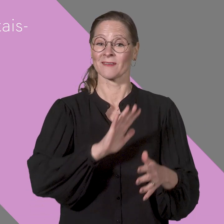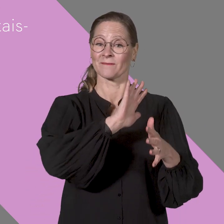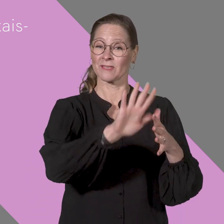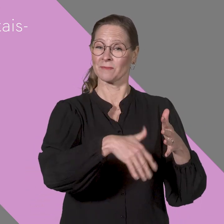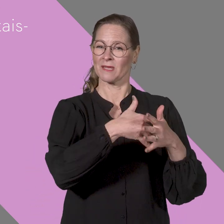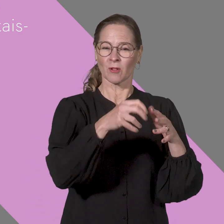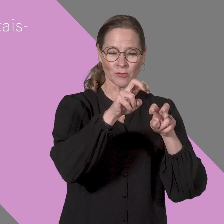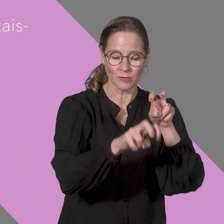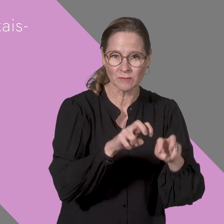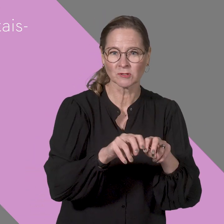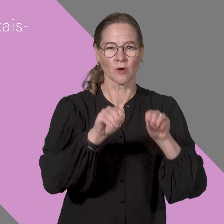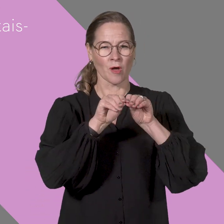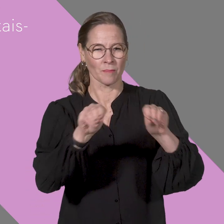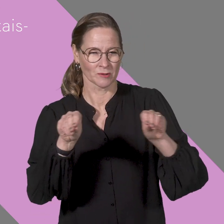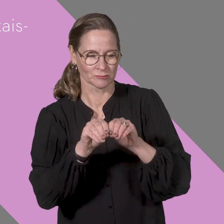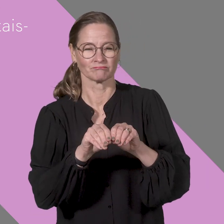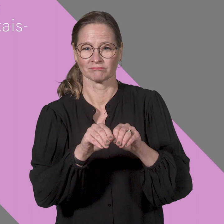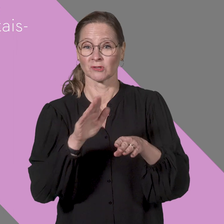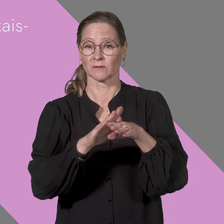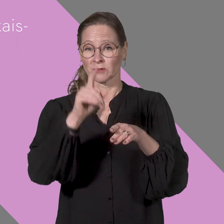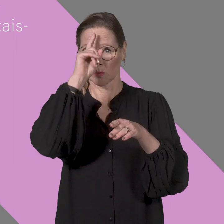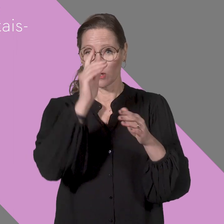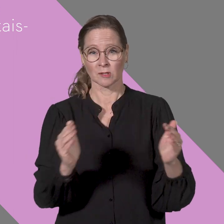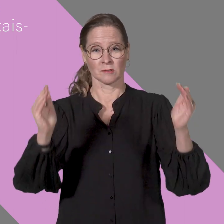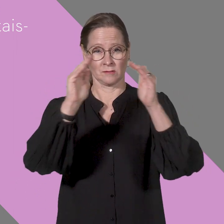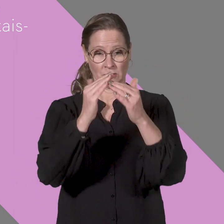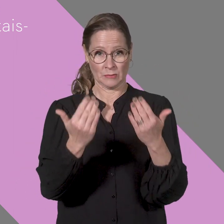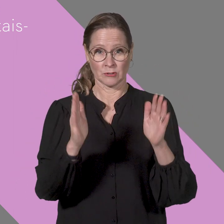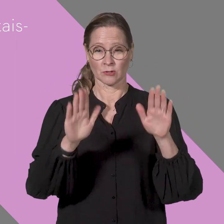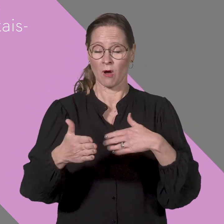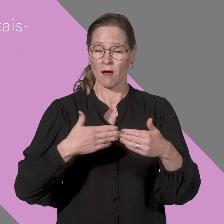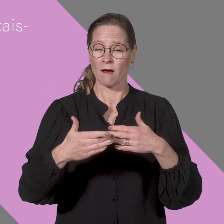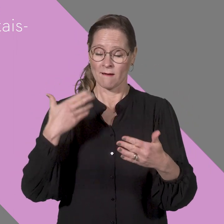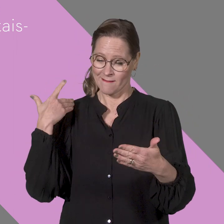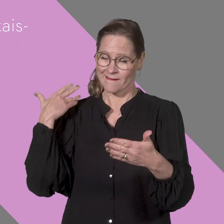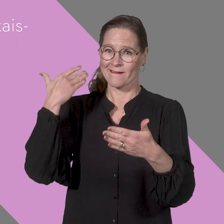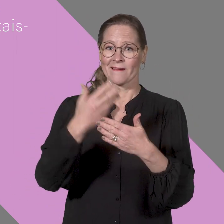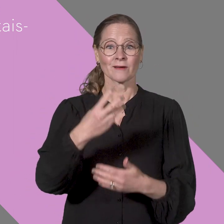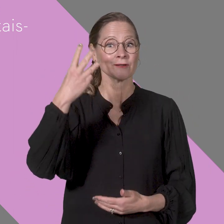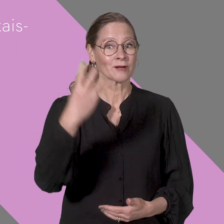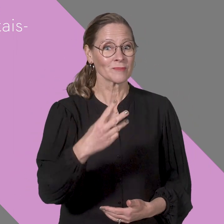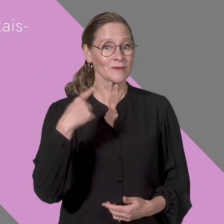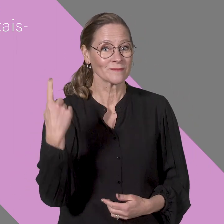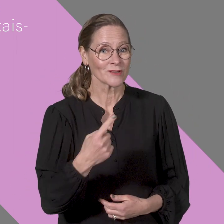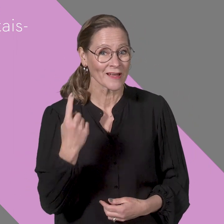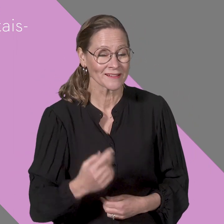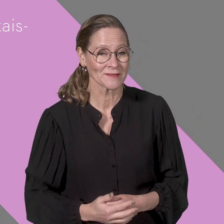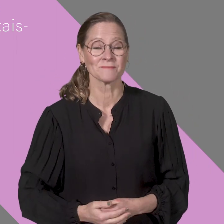Viittomakielen tutkimusta ja opetusta on tehty Jyväskylän yliopistossa - nyt jo 30 vuoden ajan.